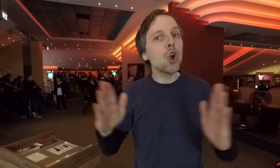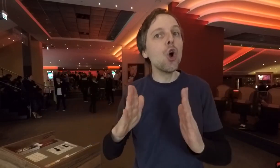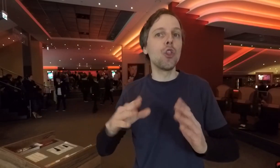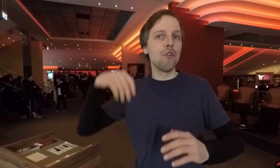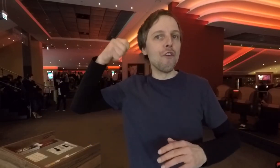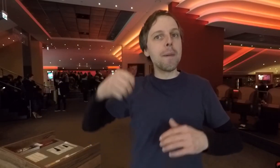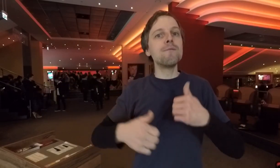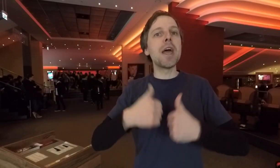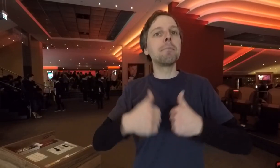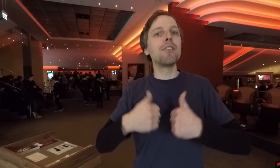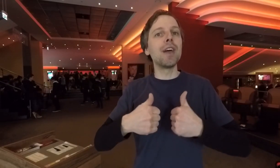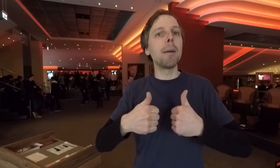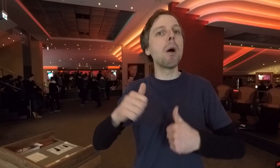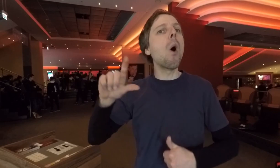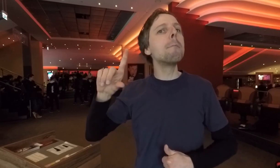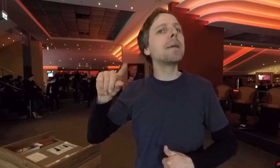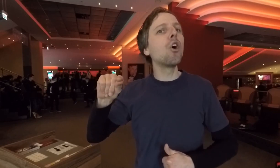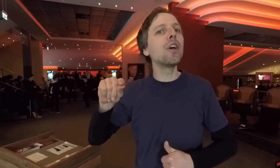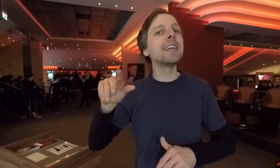bei einem Kurzfilmwettbewerb.